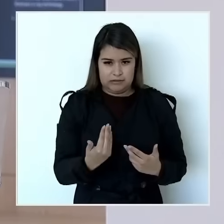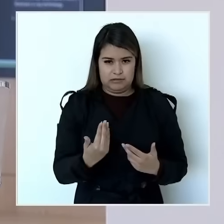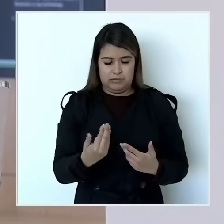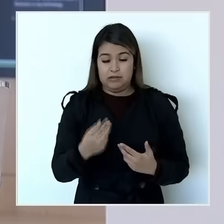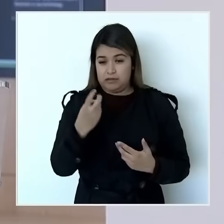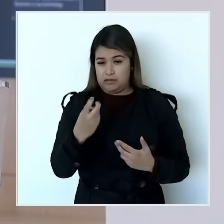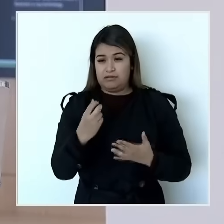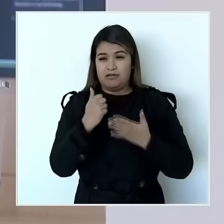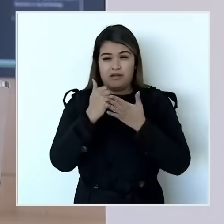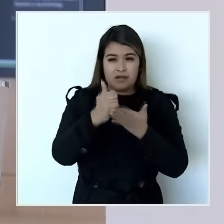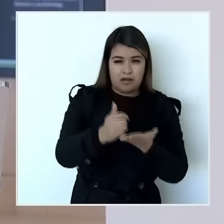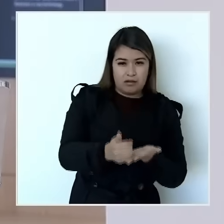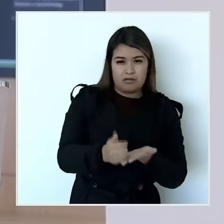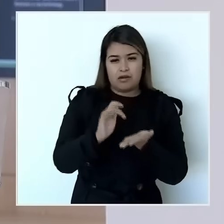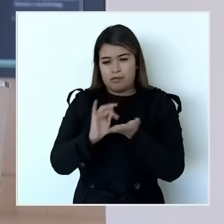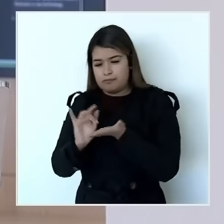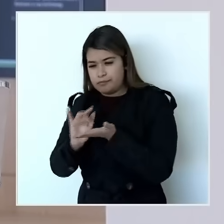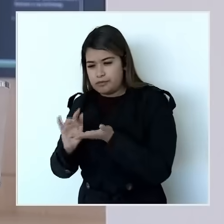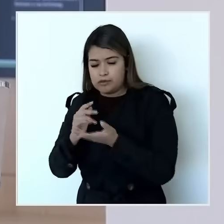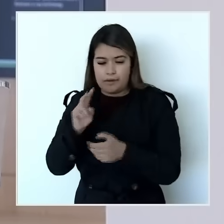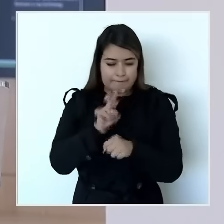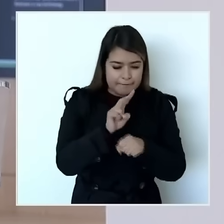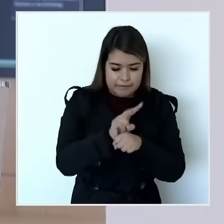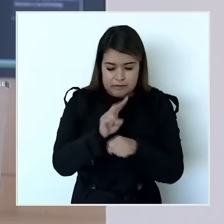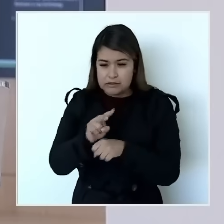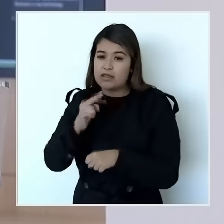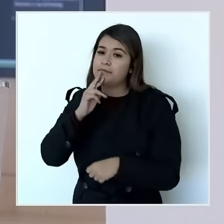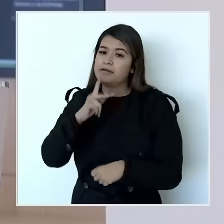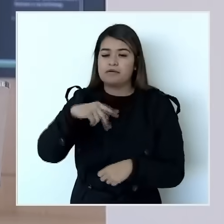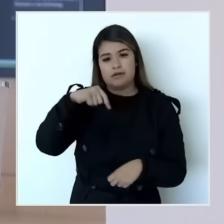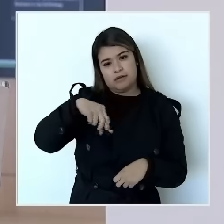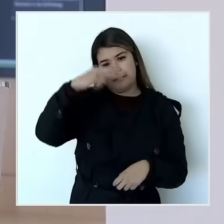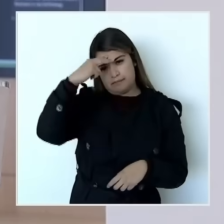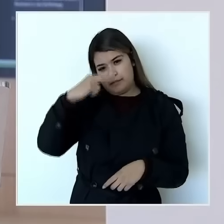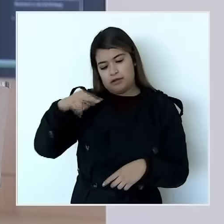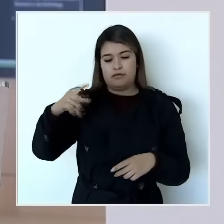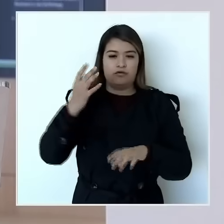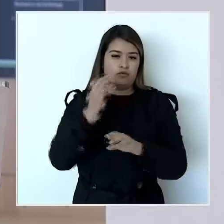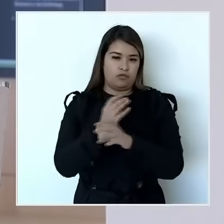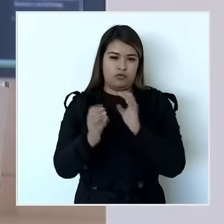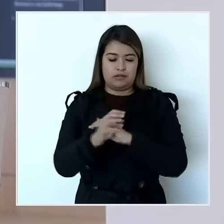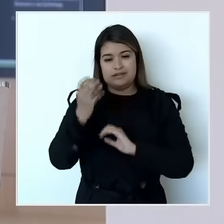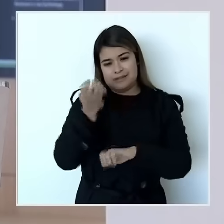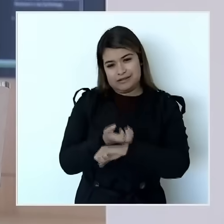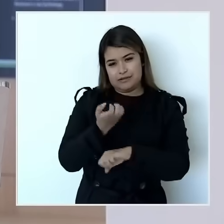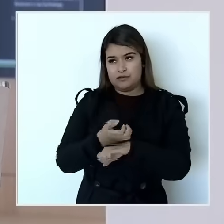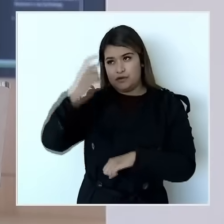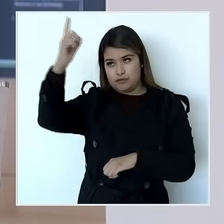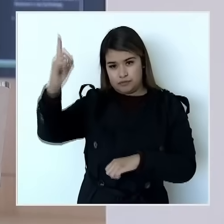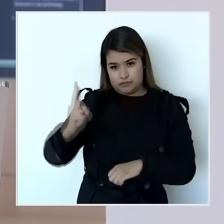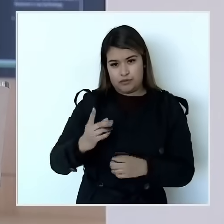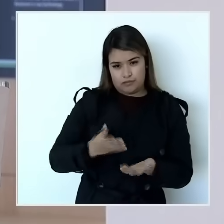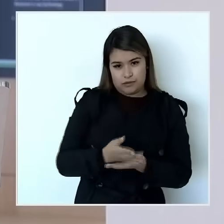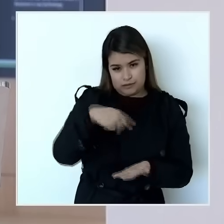vehiculares y para maletas y palets. El trabajo y compromiso de los soldados de México que vemos